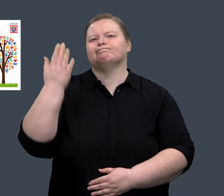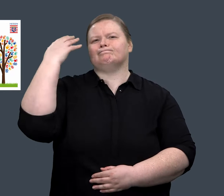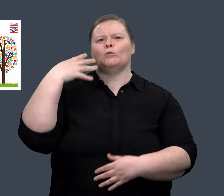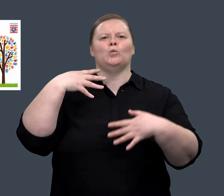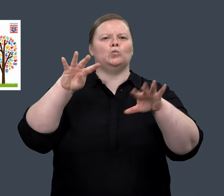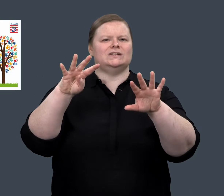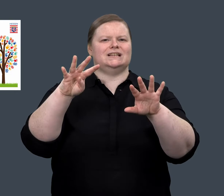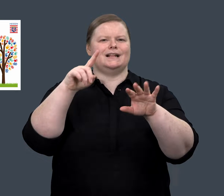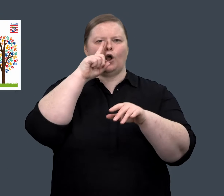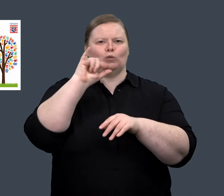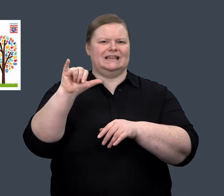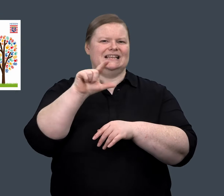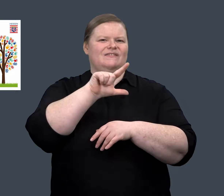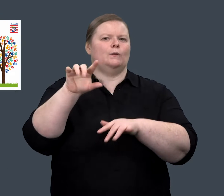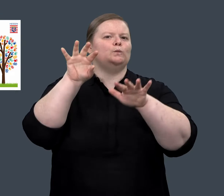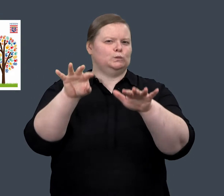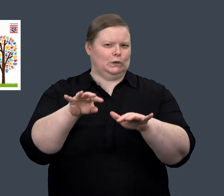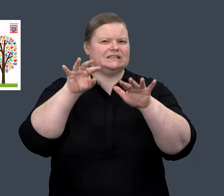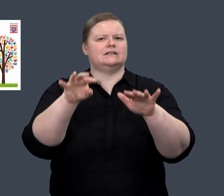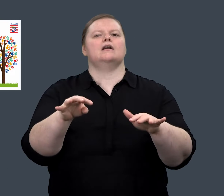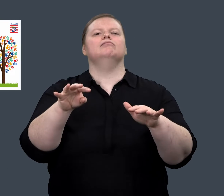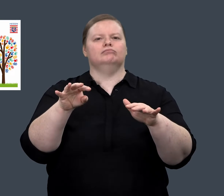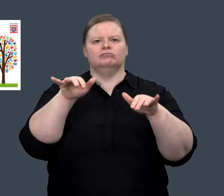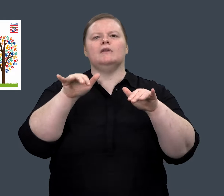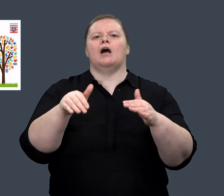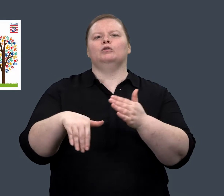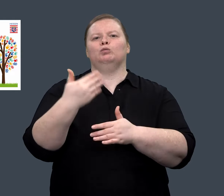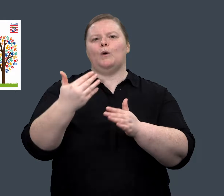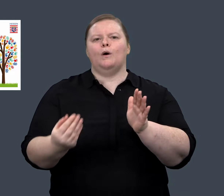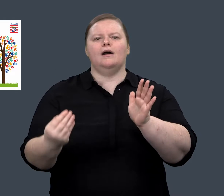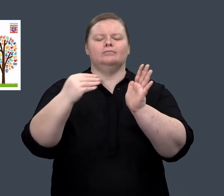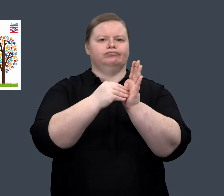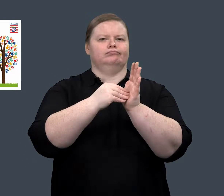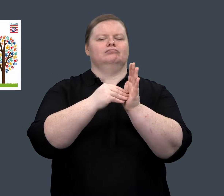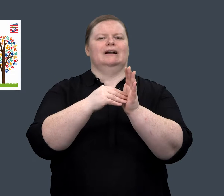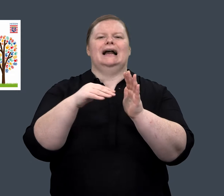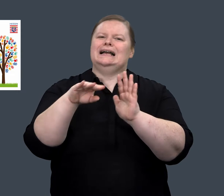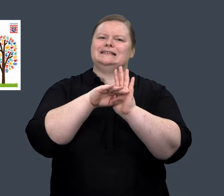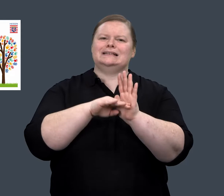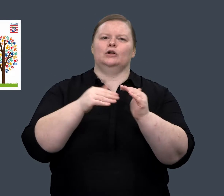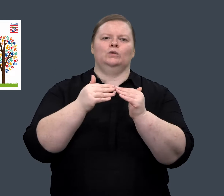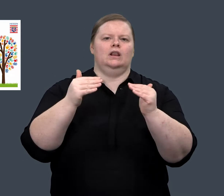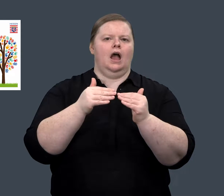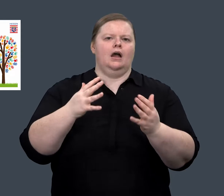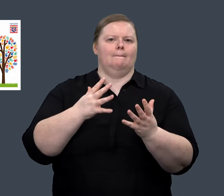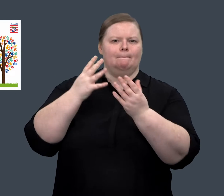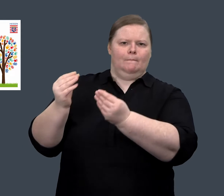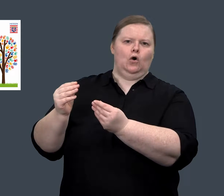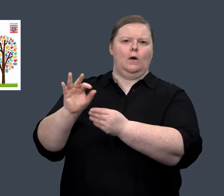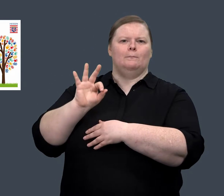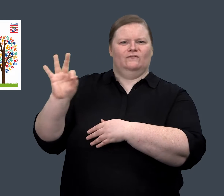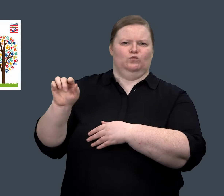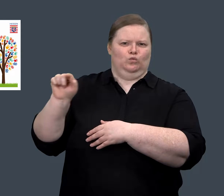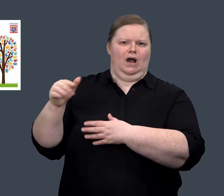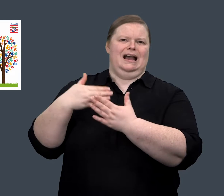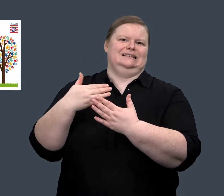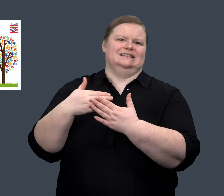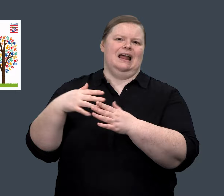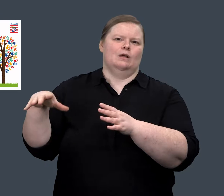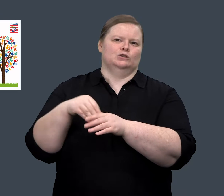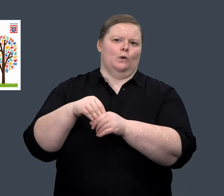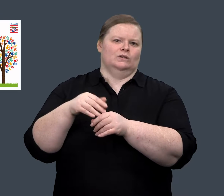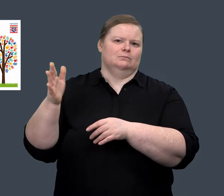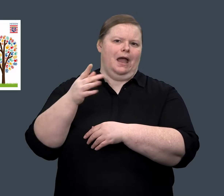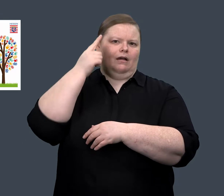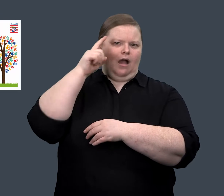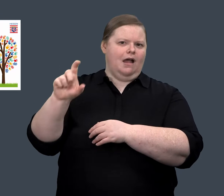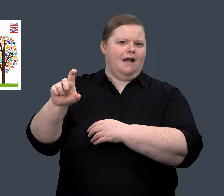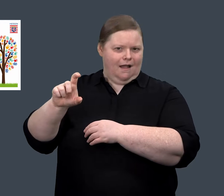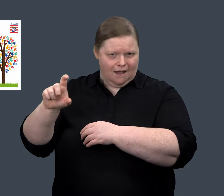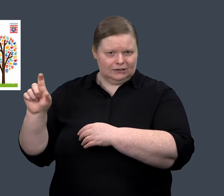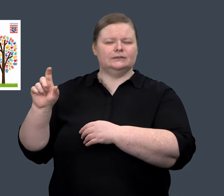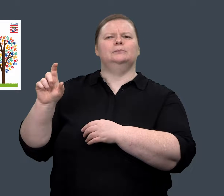Im Hessischen Behinderten- Gleichstellungsgesetz (HessBGG)